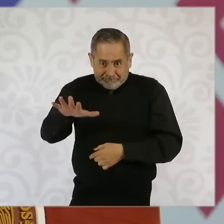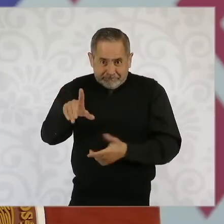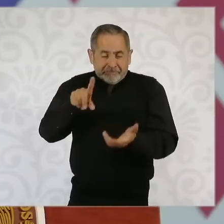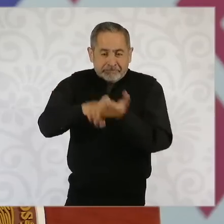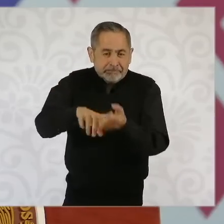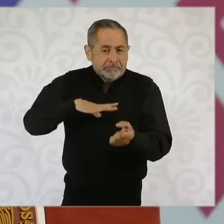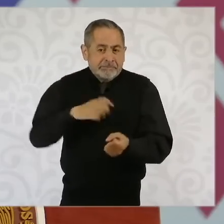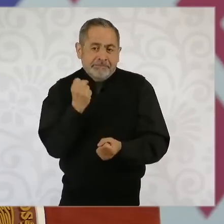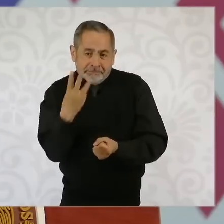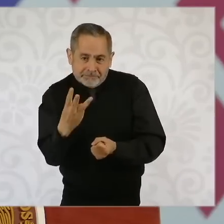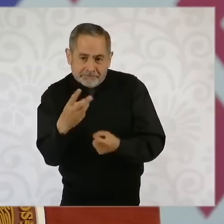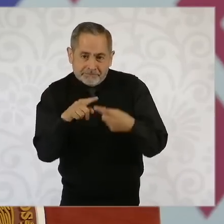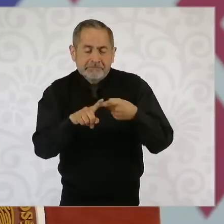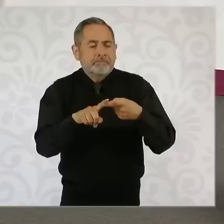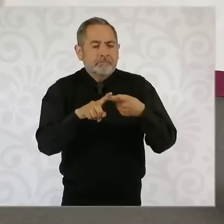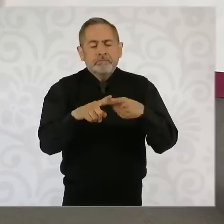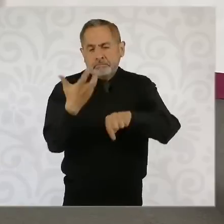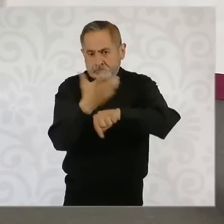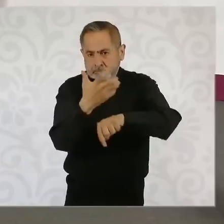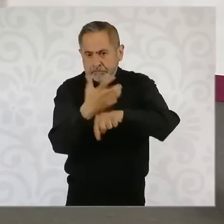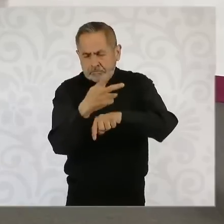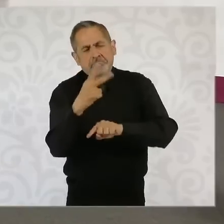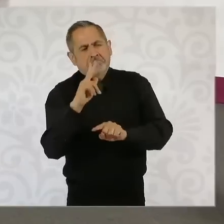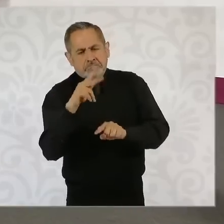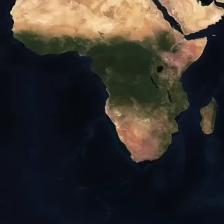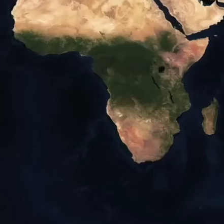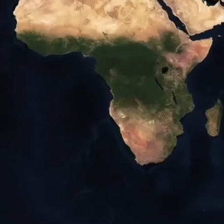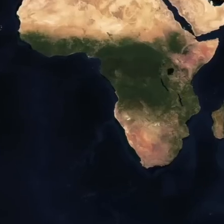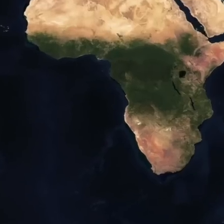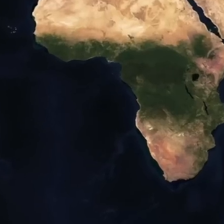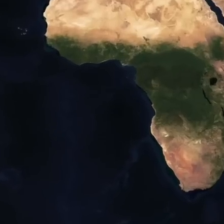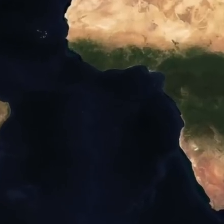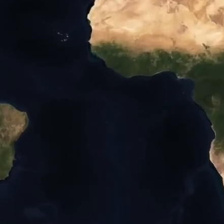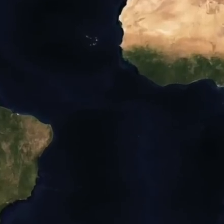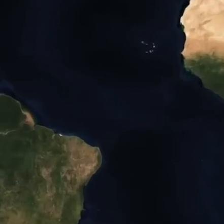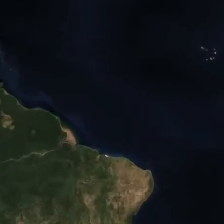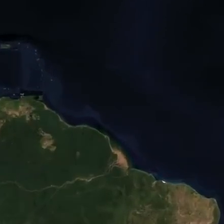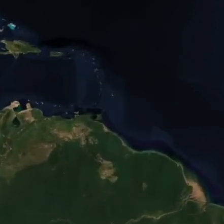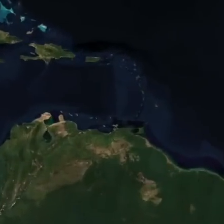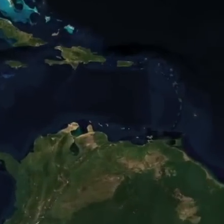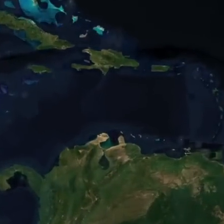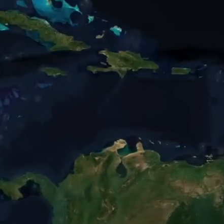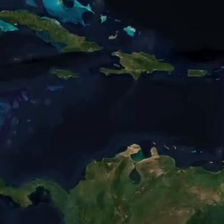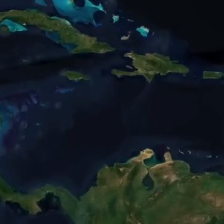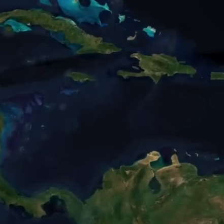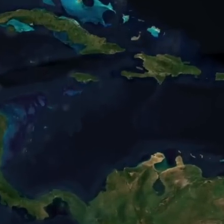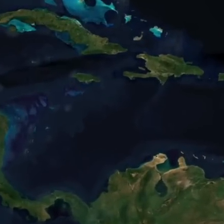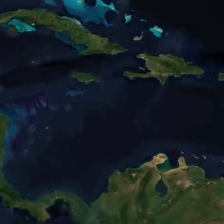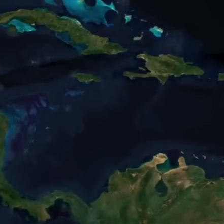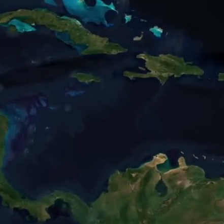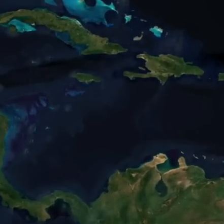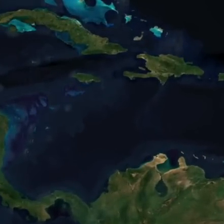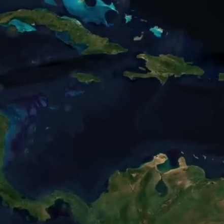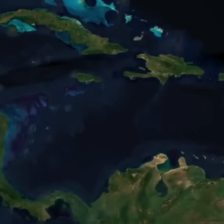es territorio de Estados Unidos Unidos como si fuera en tierra plataform que de acuerdo con todo